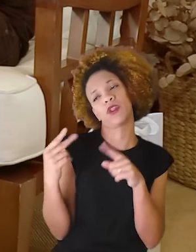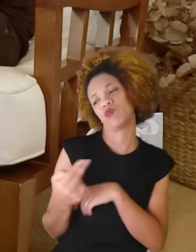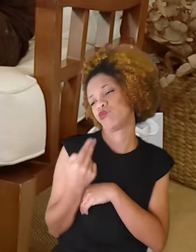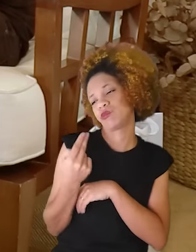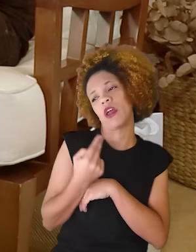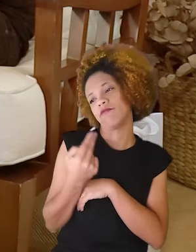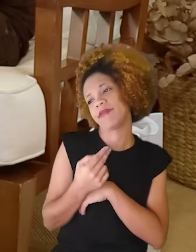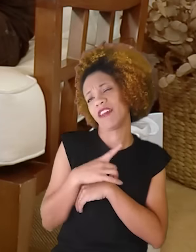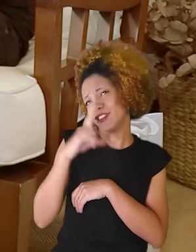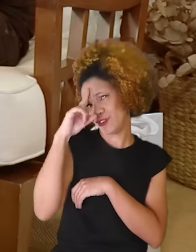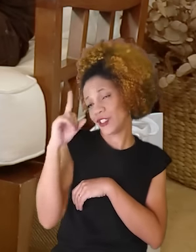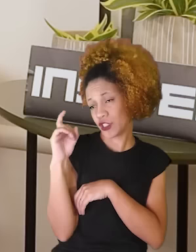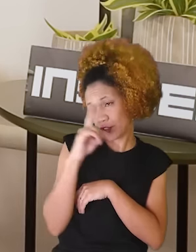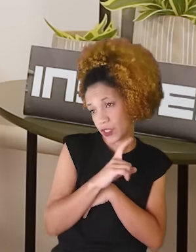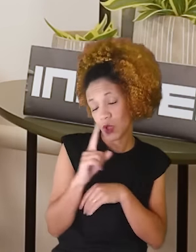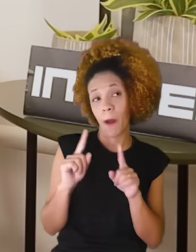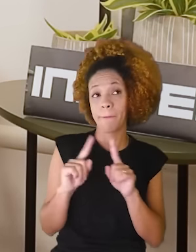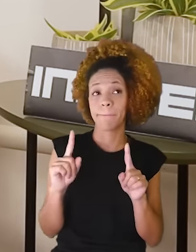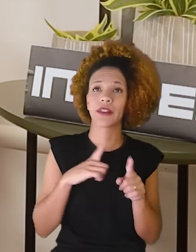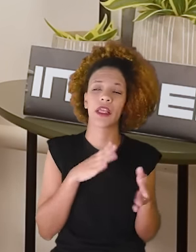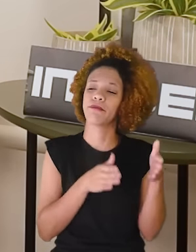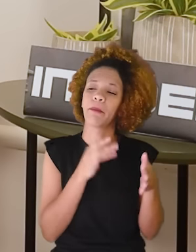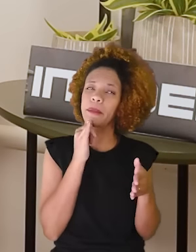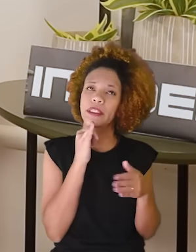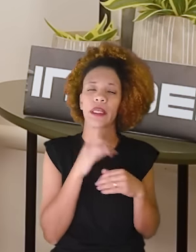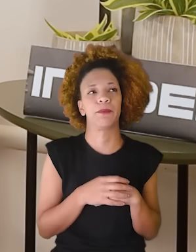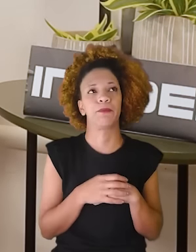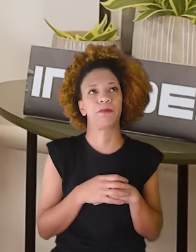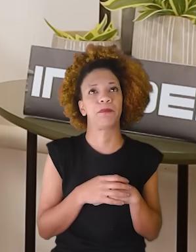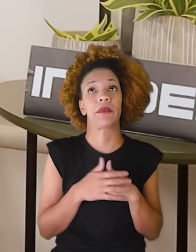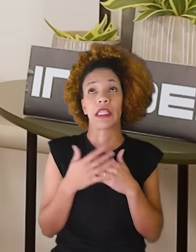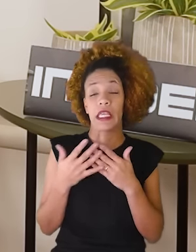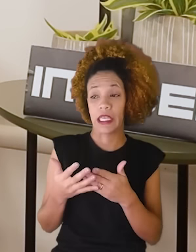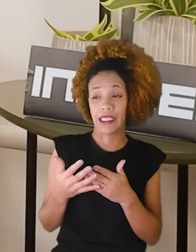entendi que não dá mas assim tem fases tem fases por exemplo que na que eu fiquei muito assim ruim